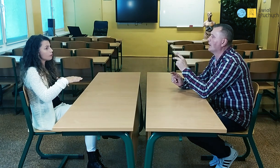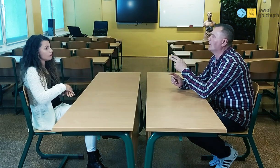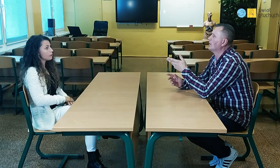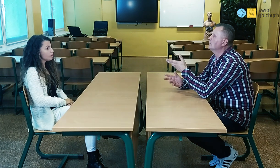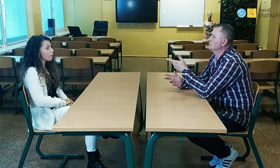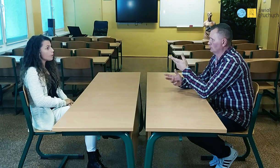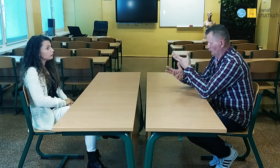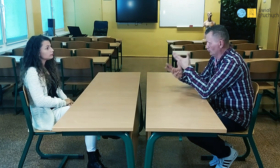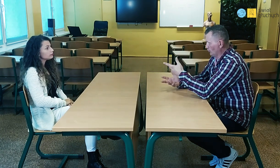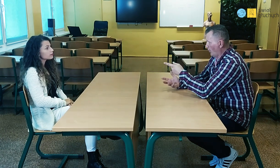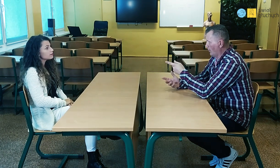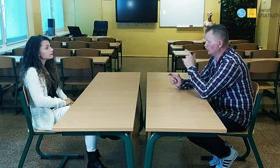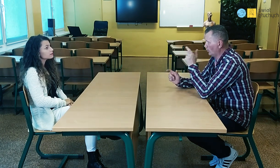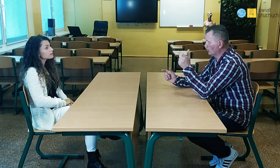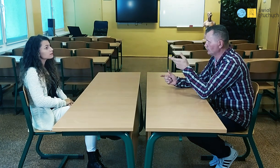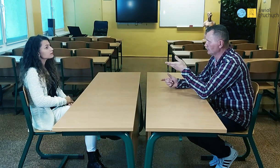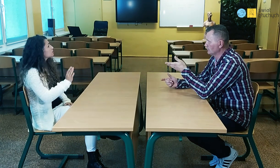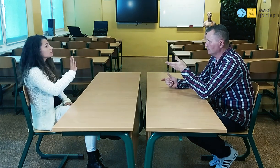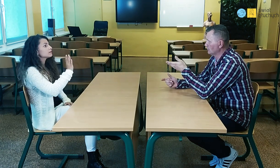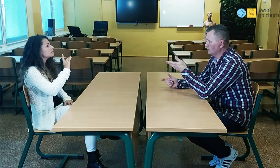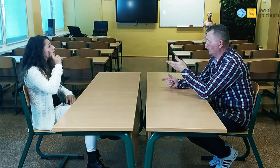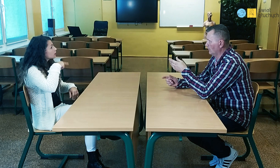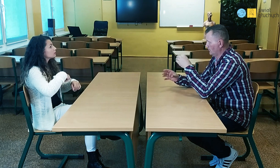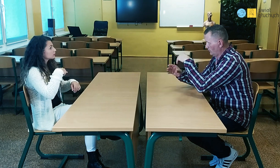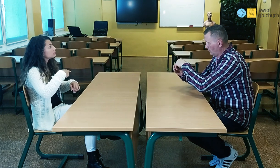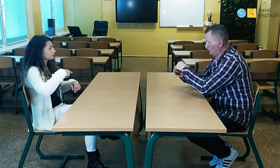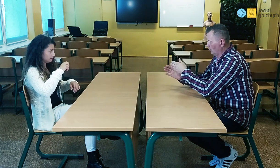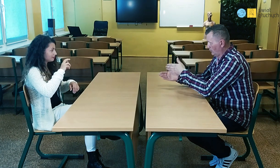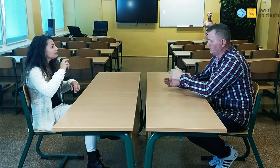Jeśli chodzi o historię sztuki, to zgłosiłaś się gdzieś? Był to trzyletni program.